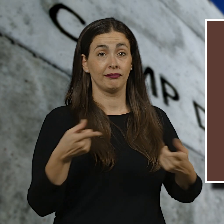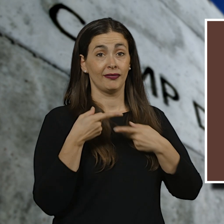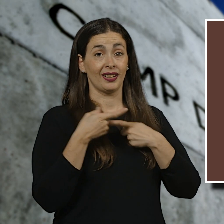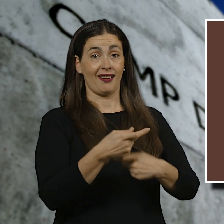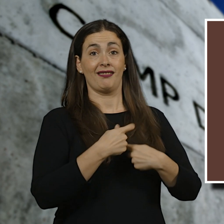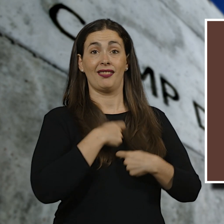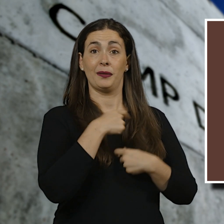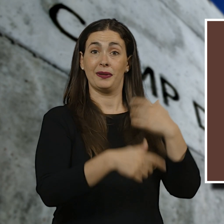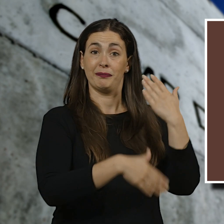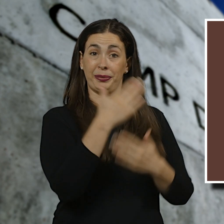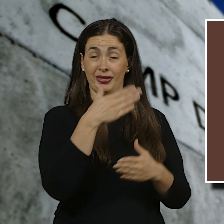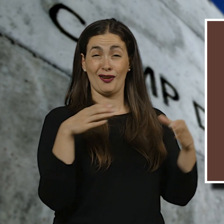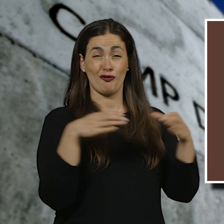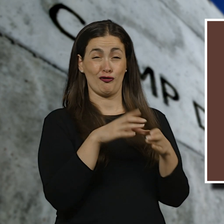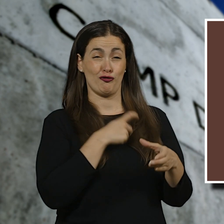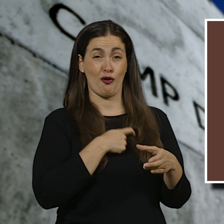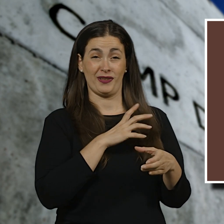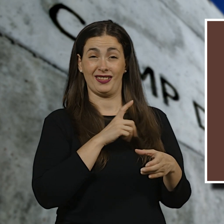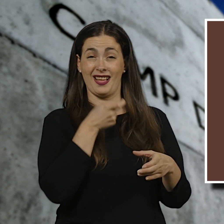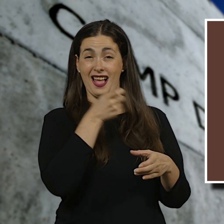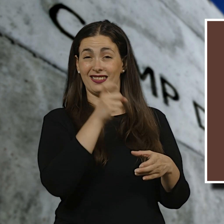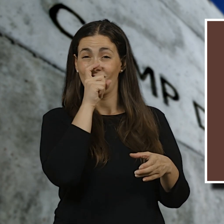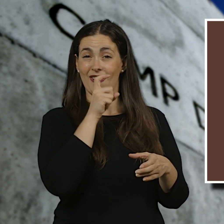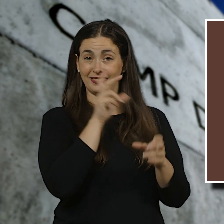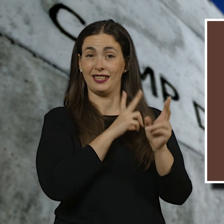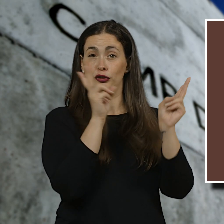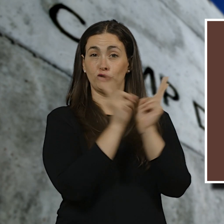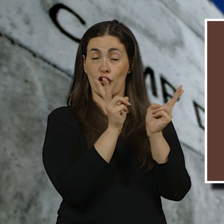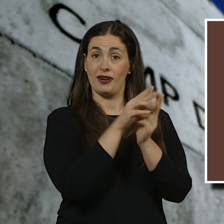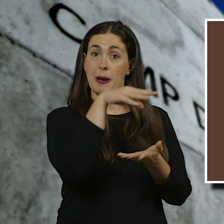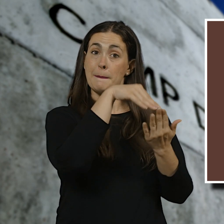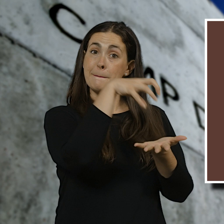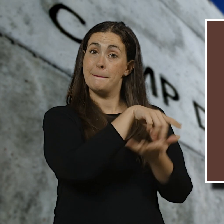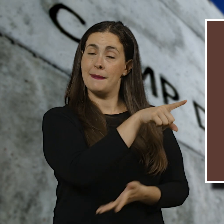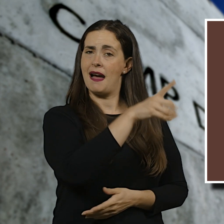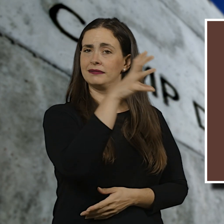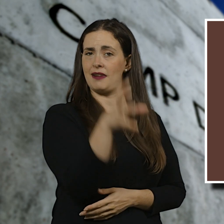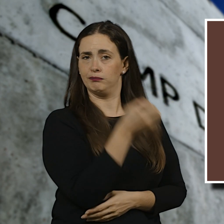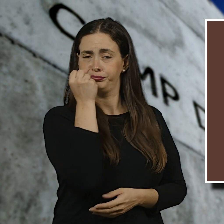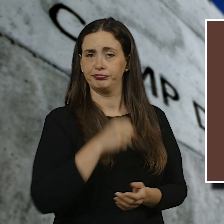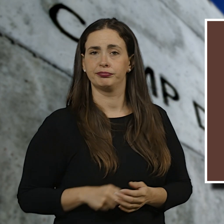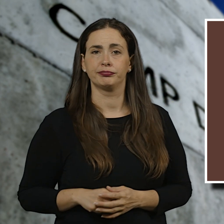A l’inici de la Guerra Civil, el Comitè Antifeixista de Tona va confiscar la finca.